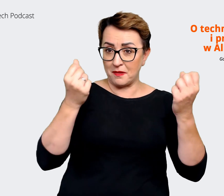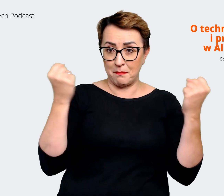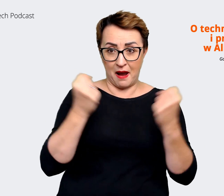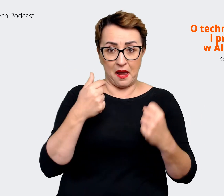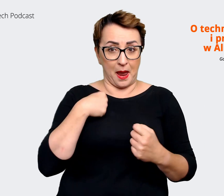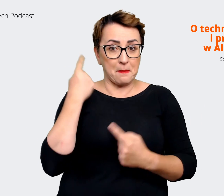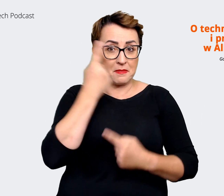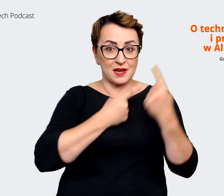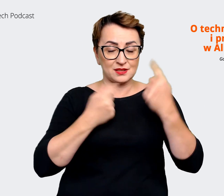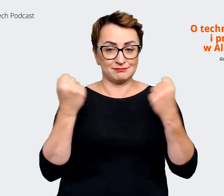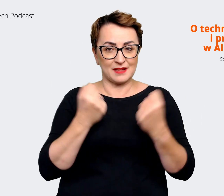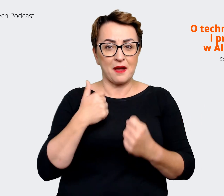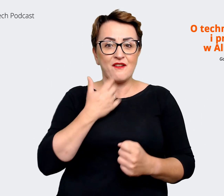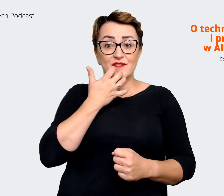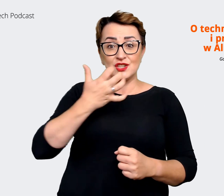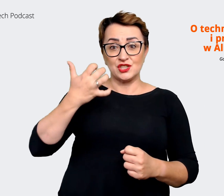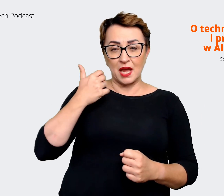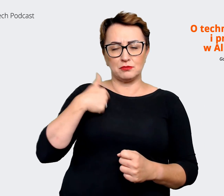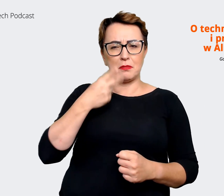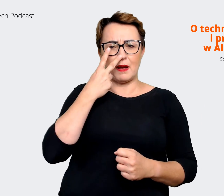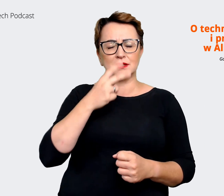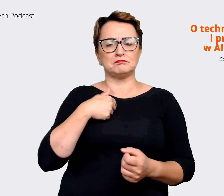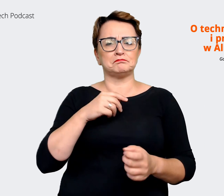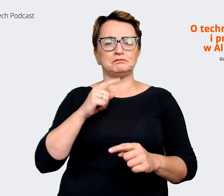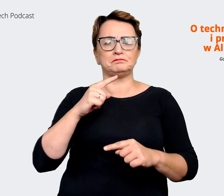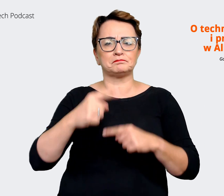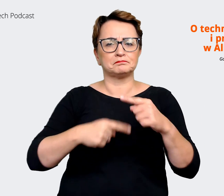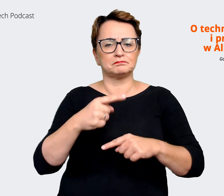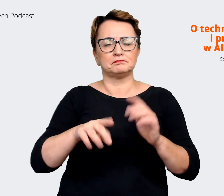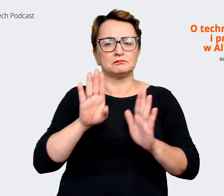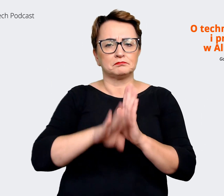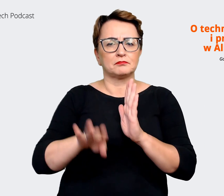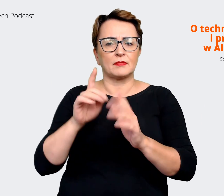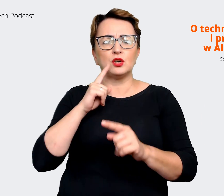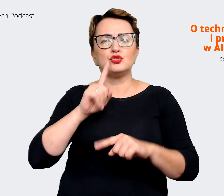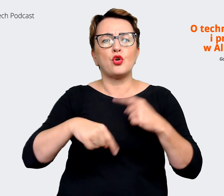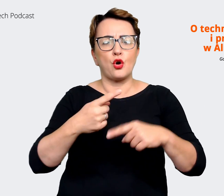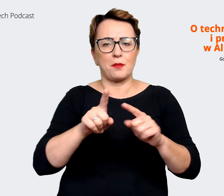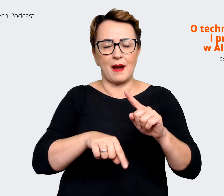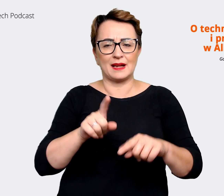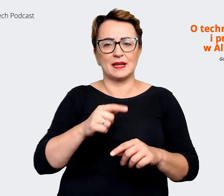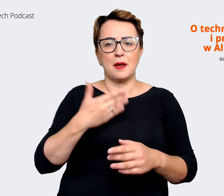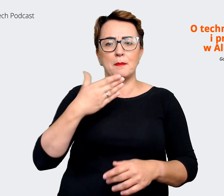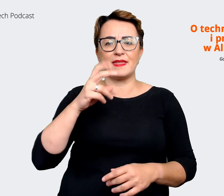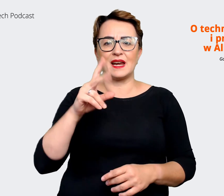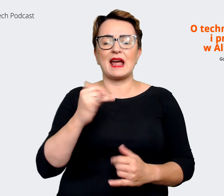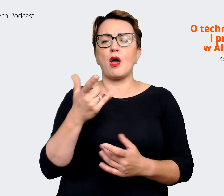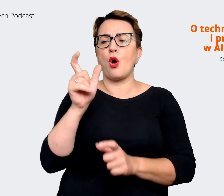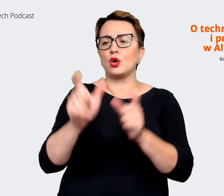że wcześniej patrzyliśmy na standardowe metryki. Ile osób ma błędy, wyjątki na sekundę, na minutę.